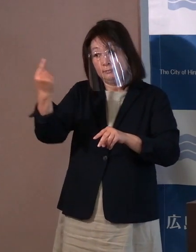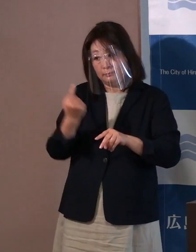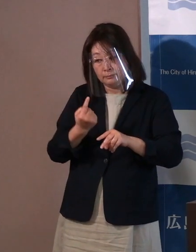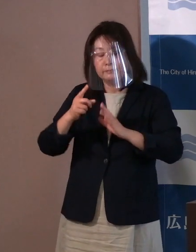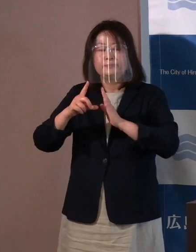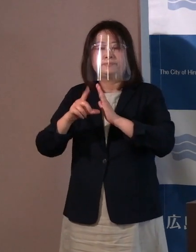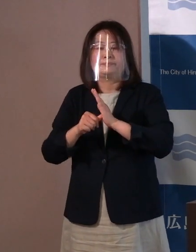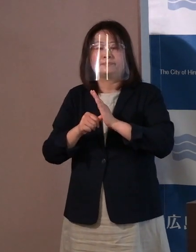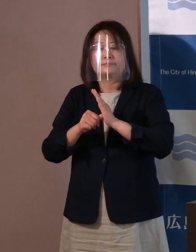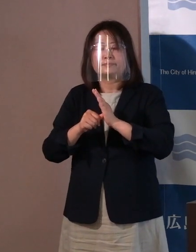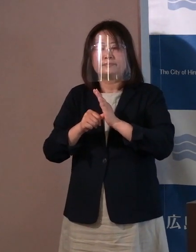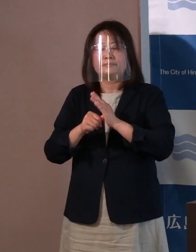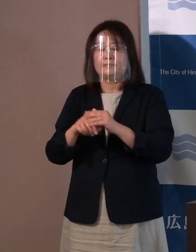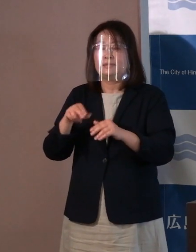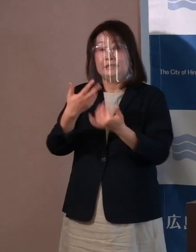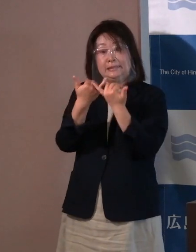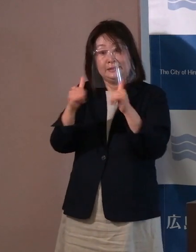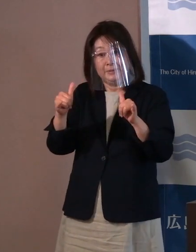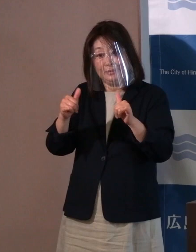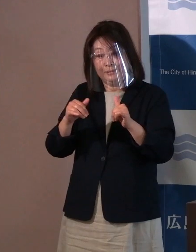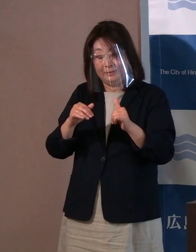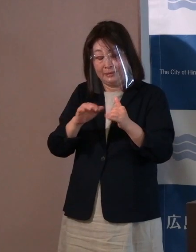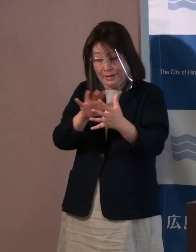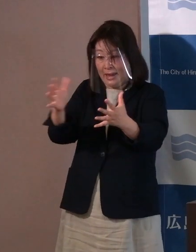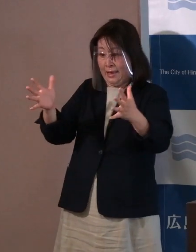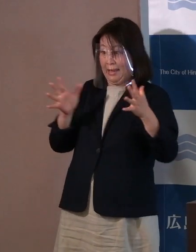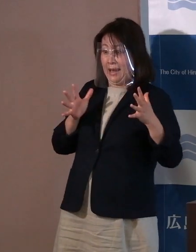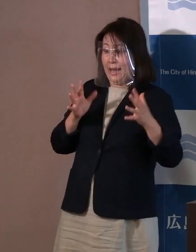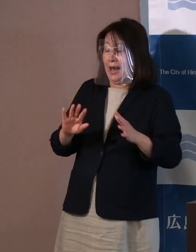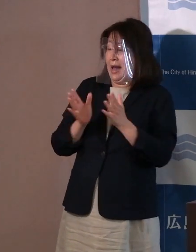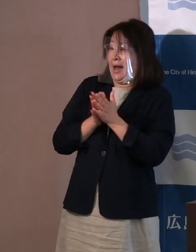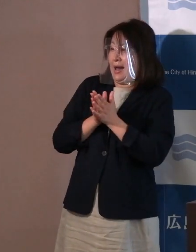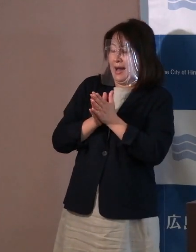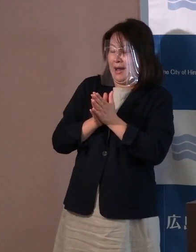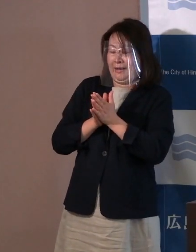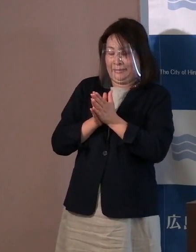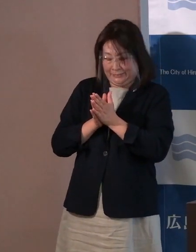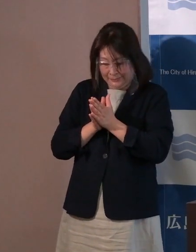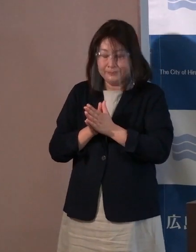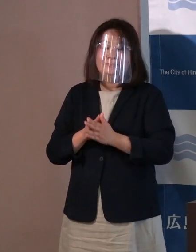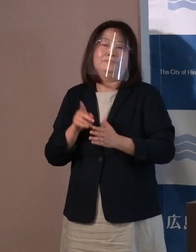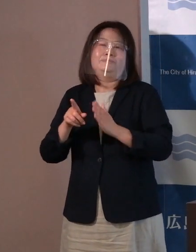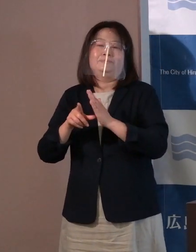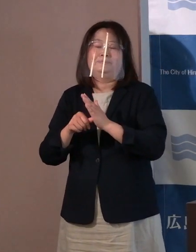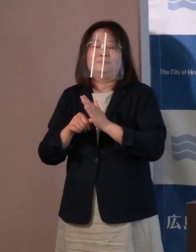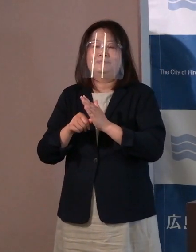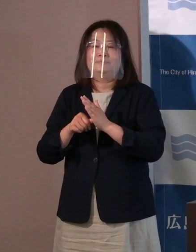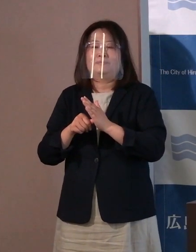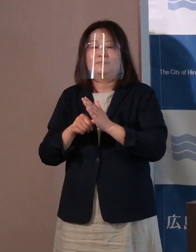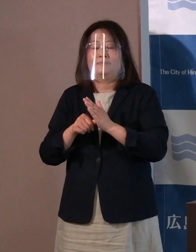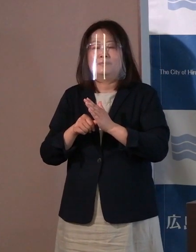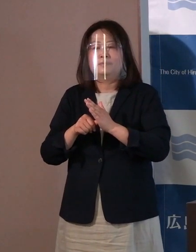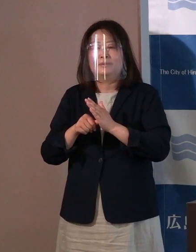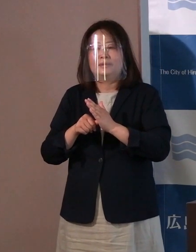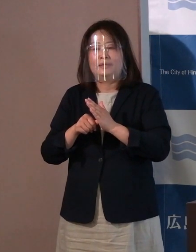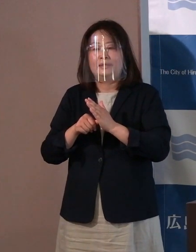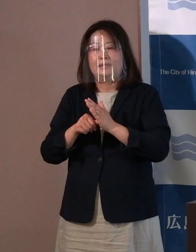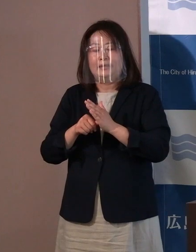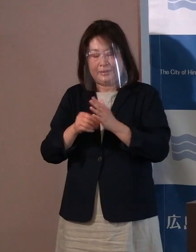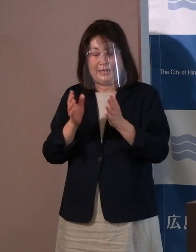当然市民から熱烈な歓迎を受け､ そういった中で逆に歓迎を受けながら